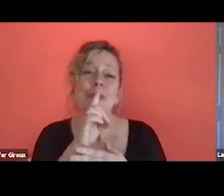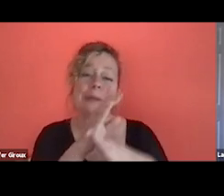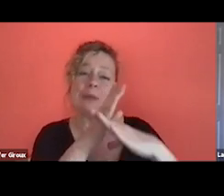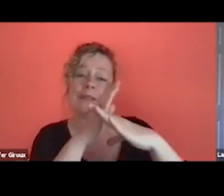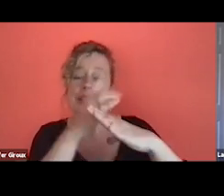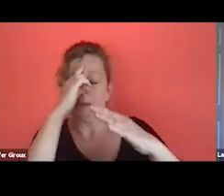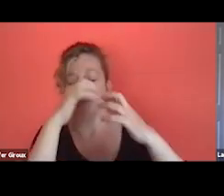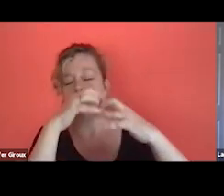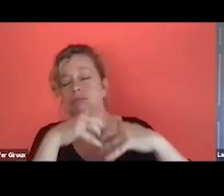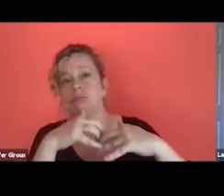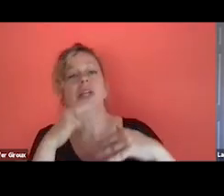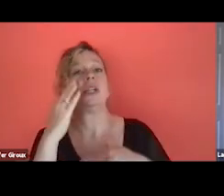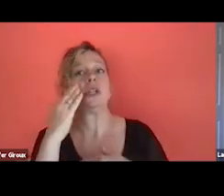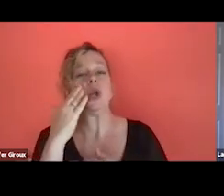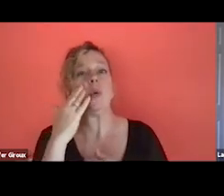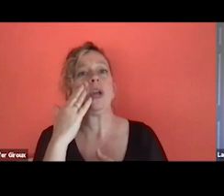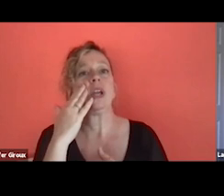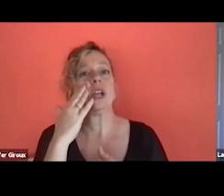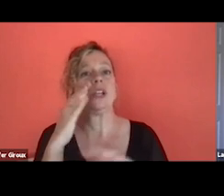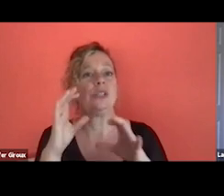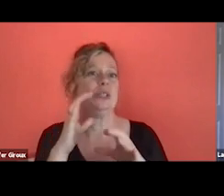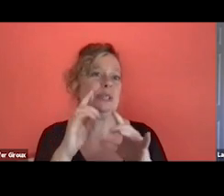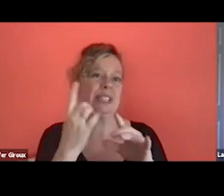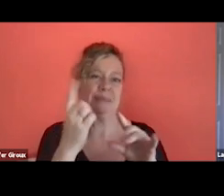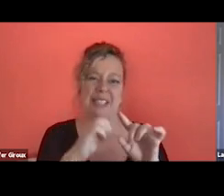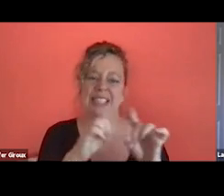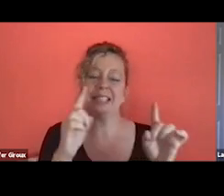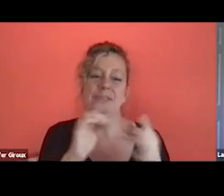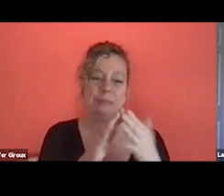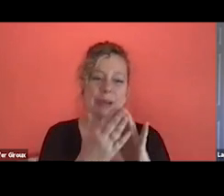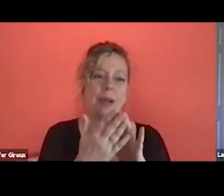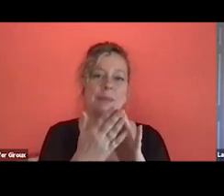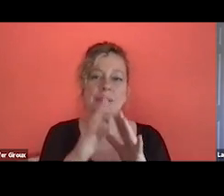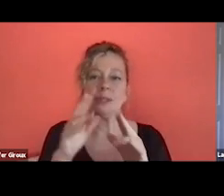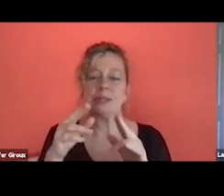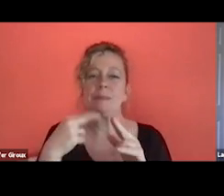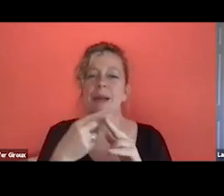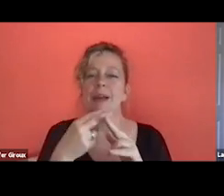y saber y hacer algo diferente. Esto realmente se trata de la autopreservación